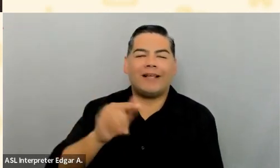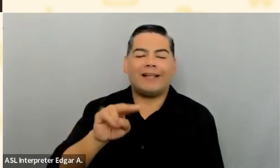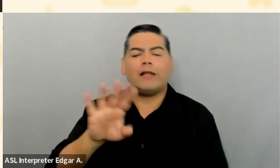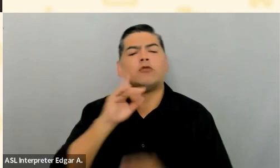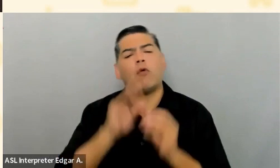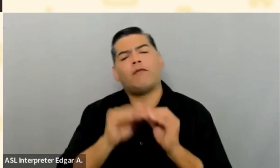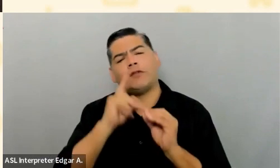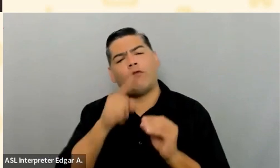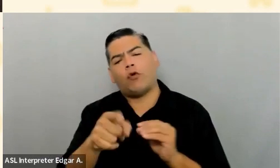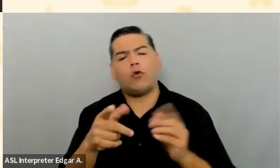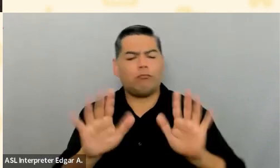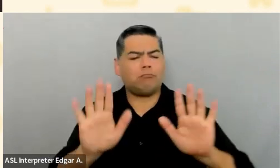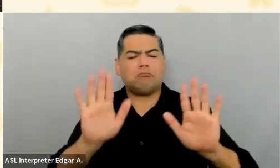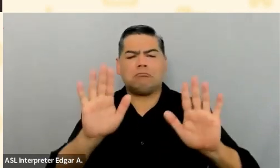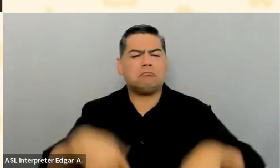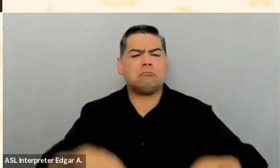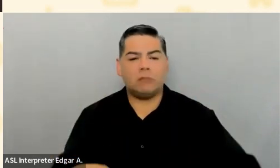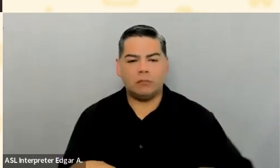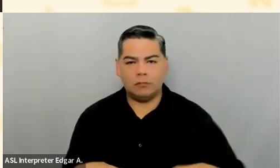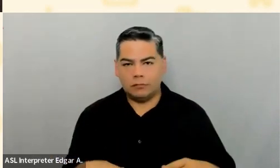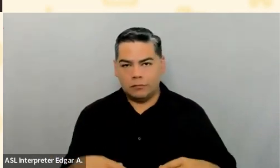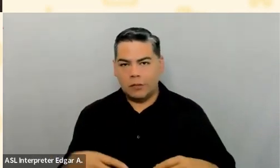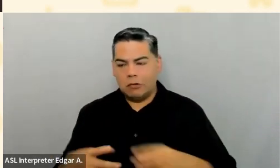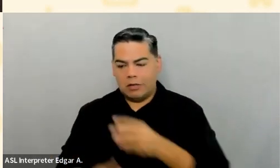Y en realidad no te ayudan a tomar decisiones